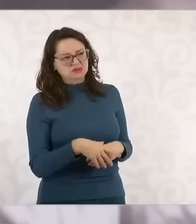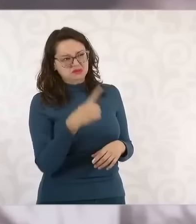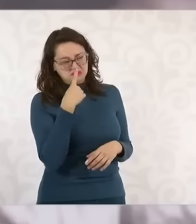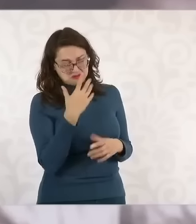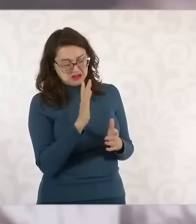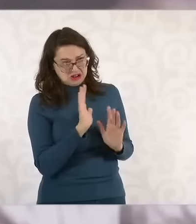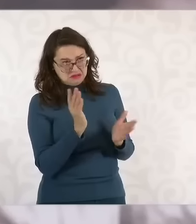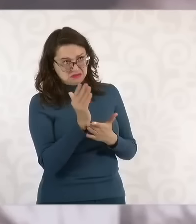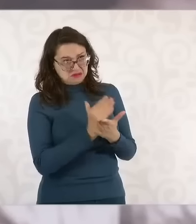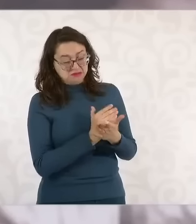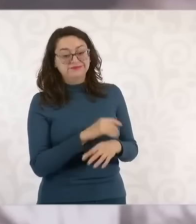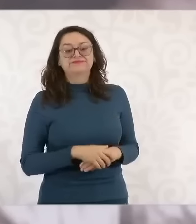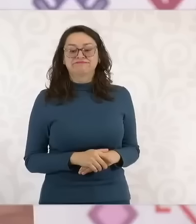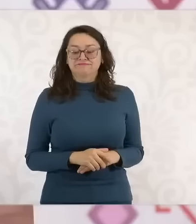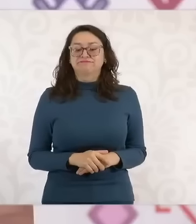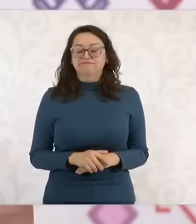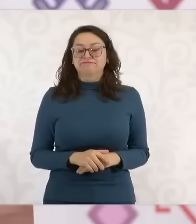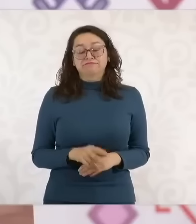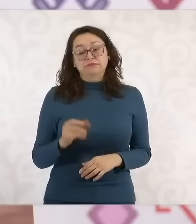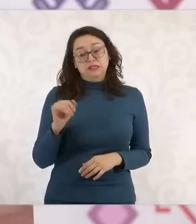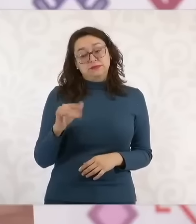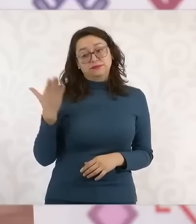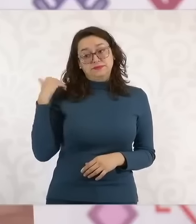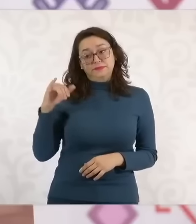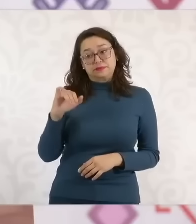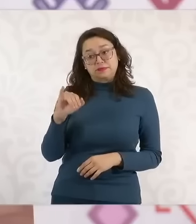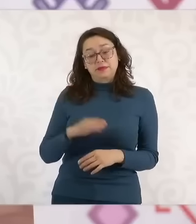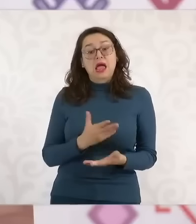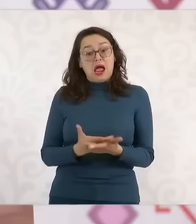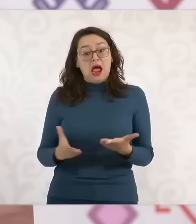hoy día la tecnología ha avanzado muchísimo, hay sistemas para control de toda esta situación